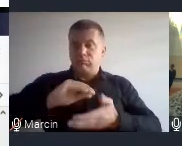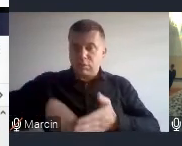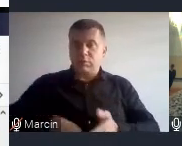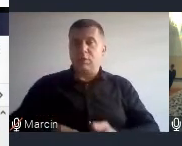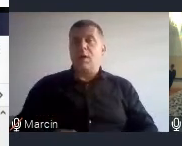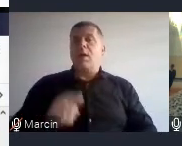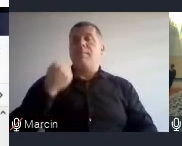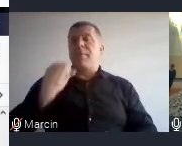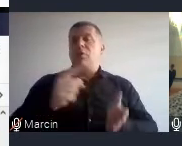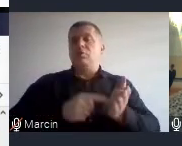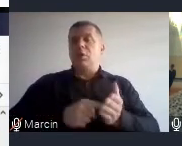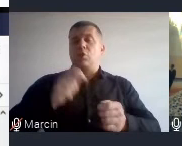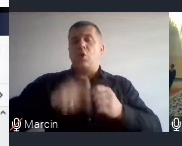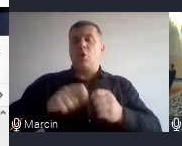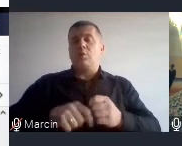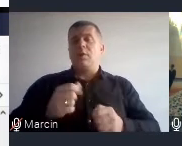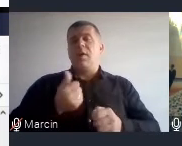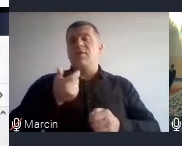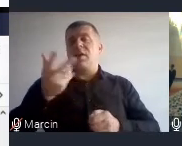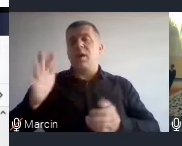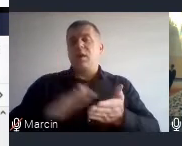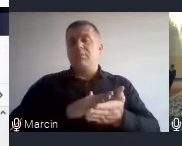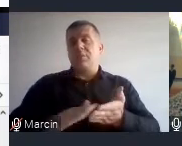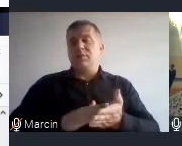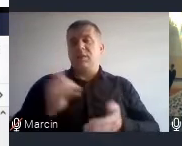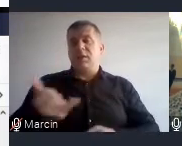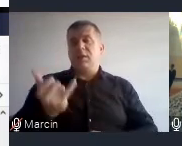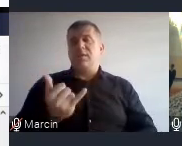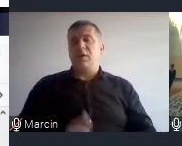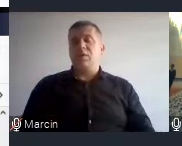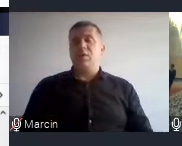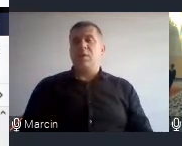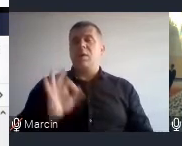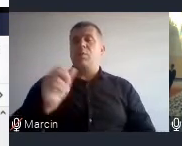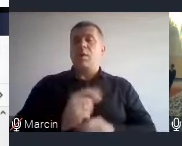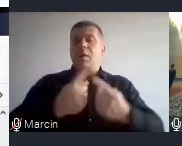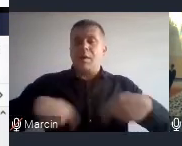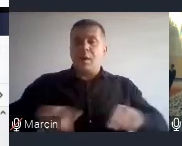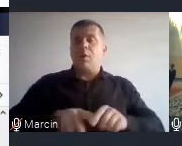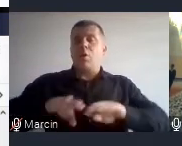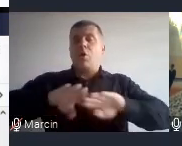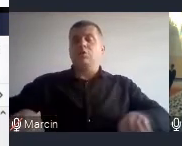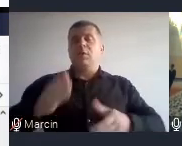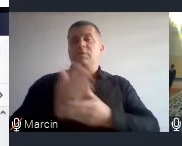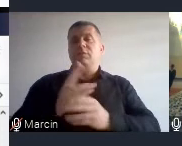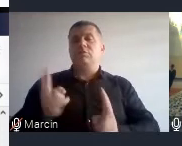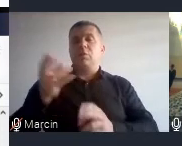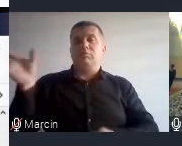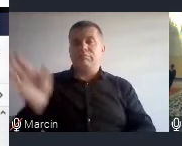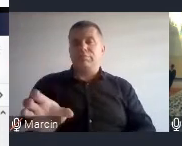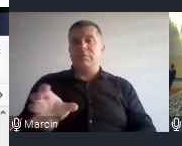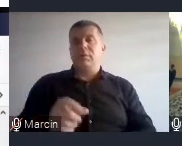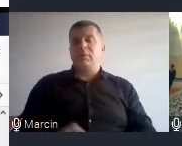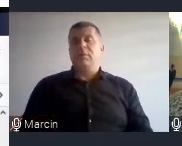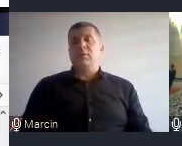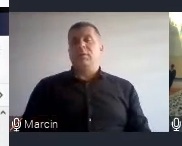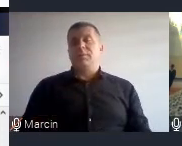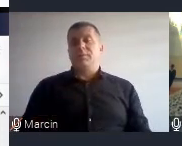Bardzo często kontrola będzie trwała wiele miesięcy, dlatego że jest realizowana przez odrębny podmiot, przez odrębną jednostkę w instytucji,